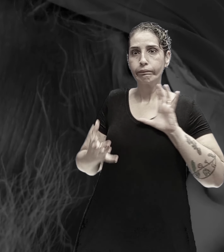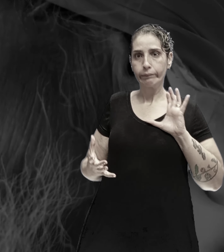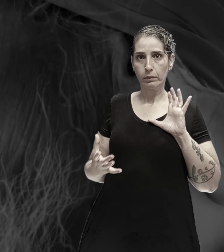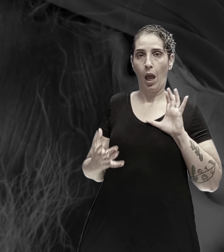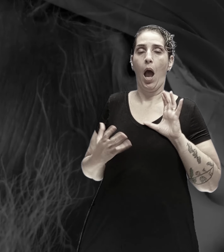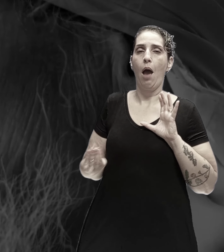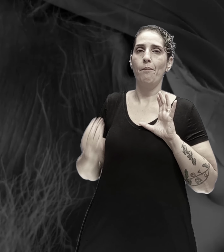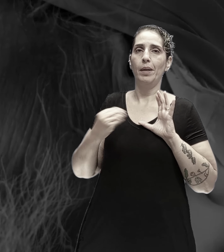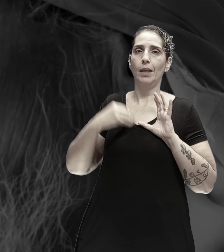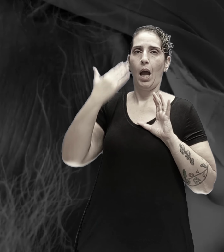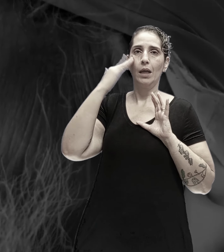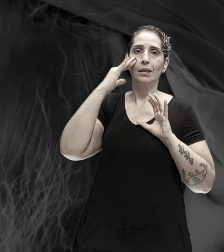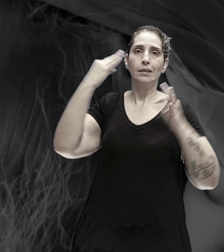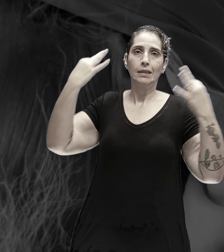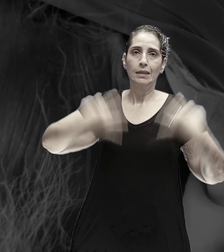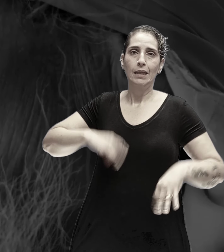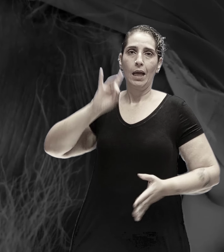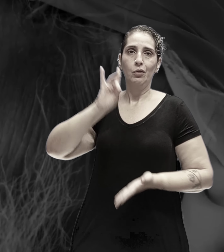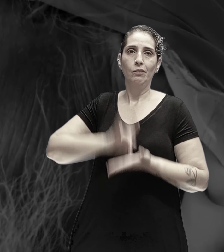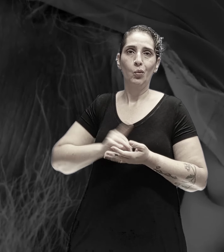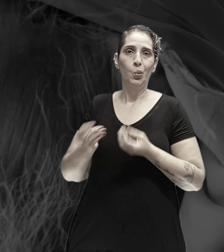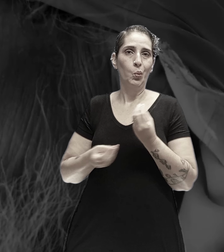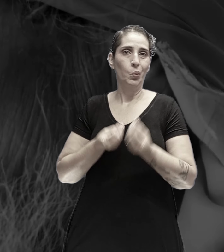entendimento.